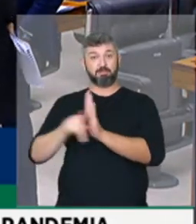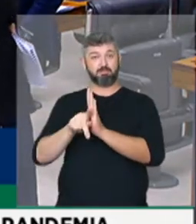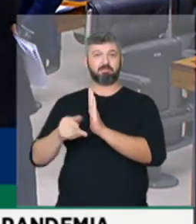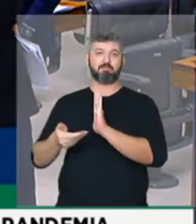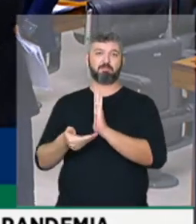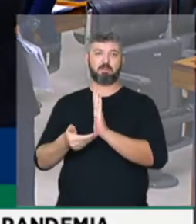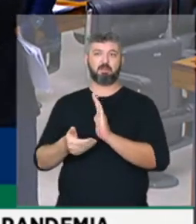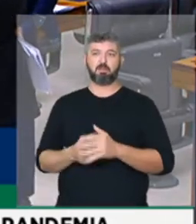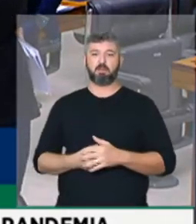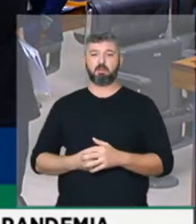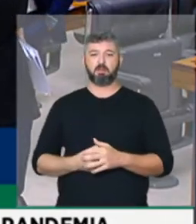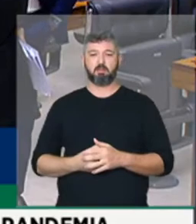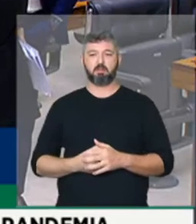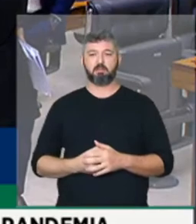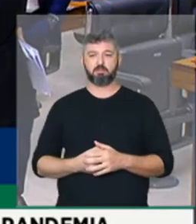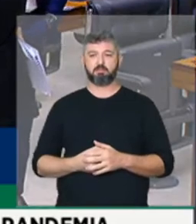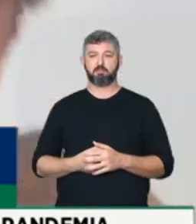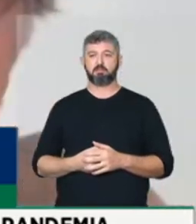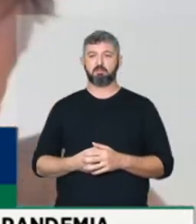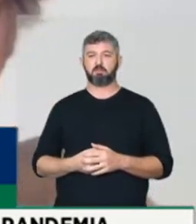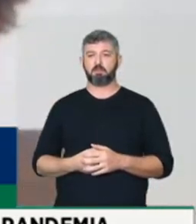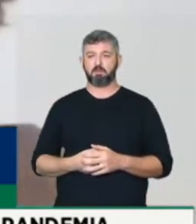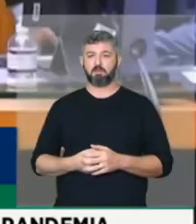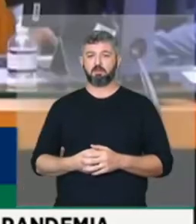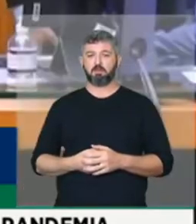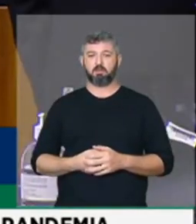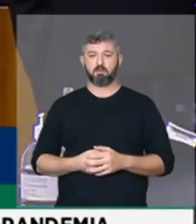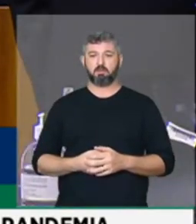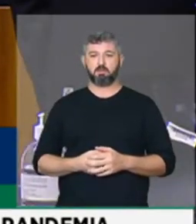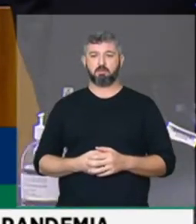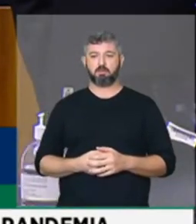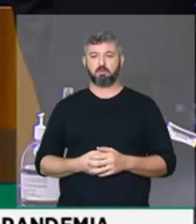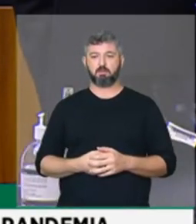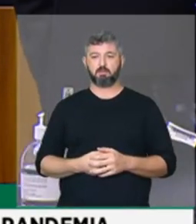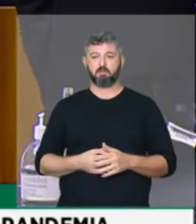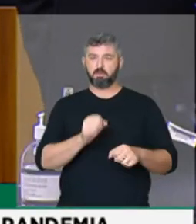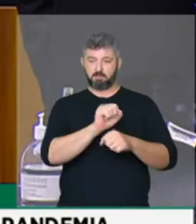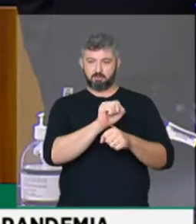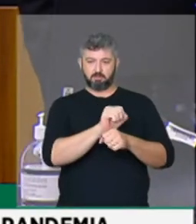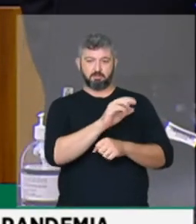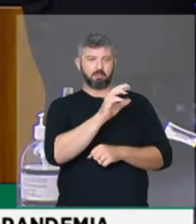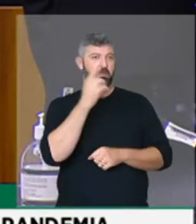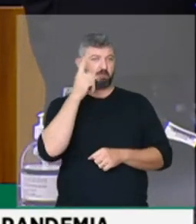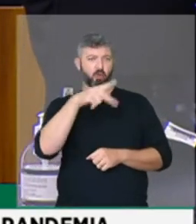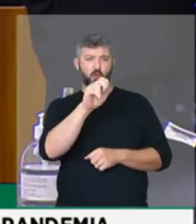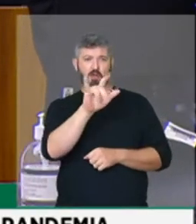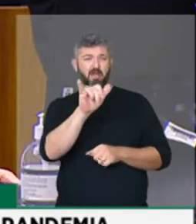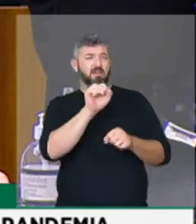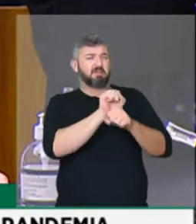TEXTO APROVADO PELA CÂMARA. -- [DEPUTADA]: PRESIDENTE ACHO QUE A GENTE VOTA NÃO. [PRESIDENTE]: EU PRECISO A QUE SENHORA ME ESPERE UM POUQUINHO, DEPUTADA ERIKA, SÓ UM POUQUINHO.